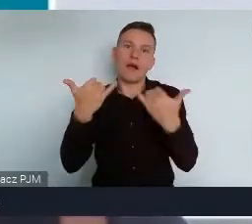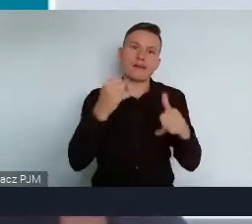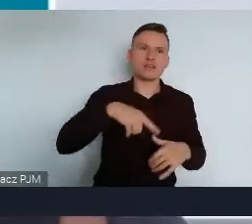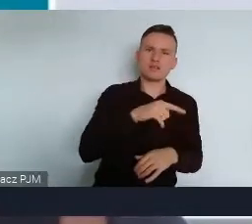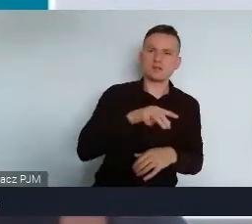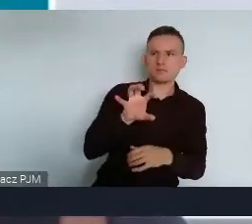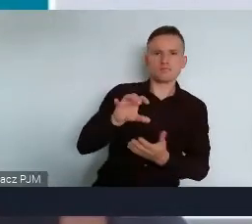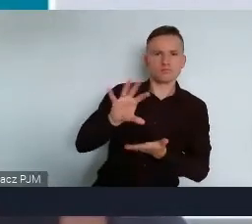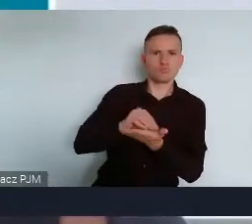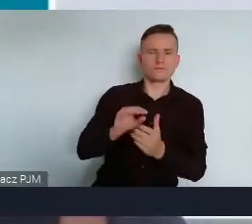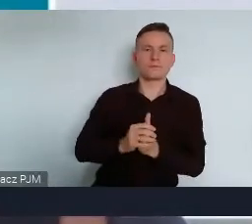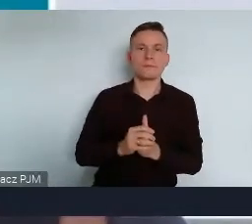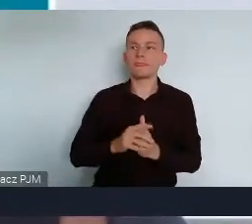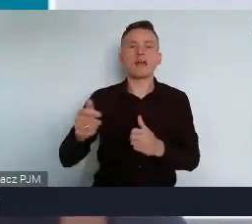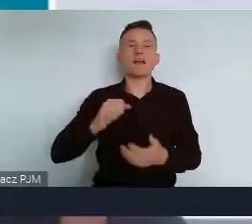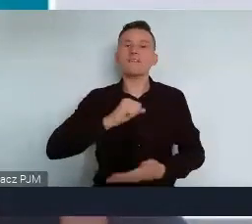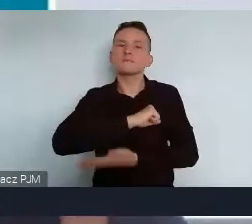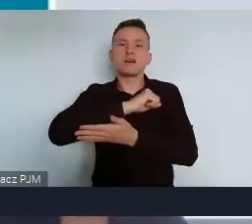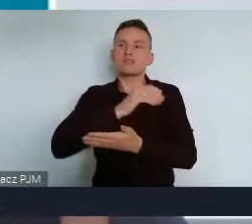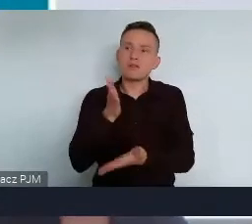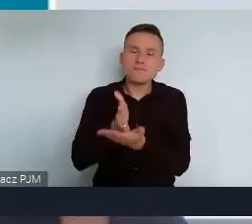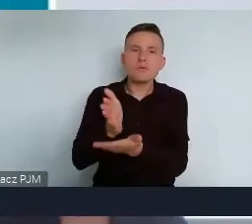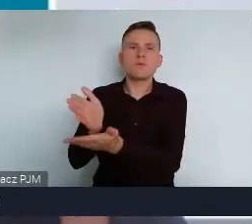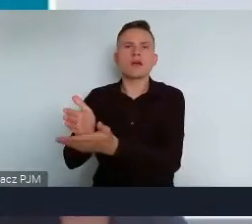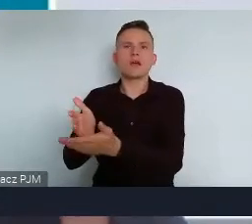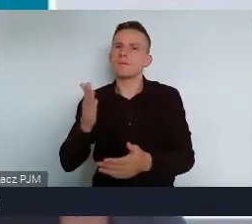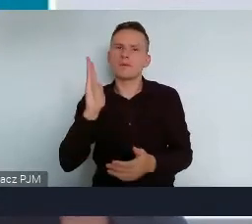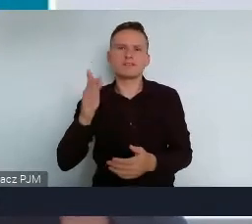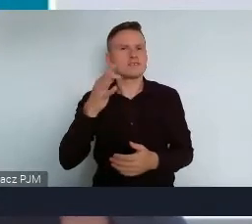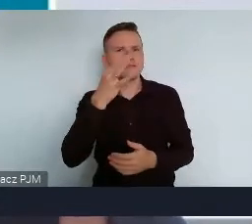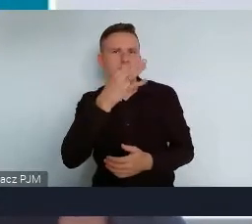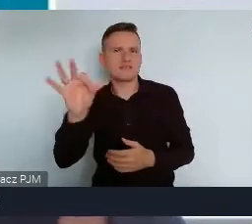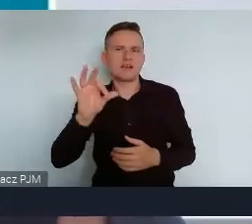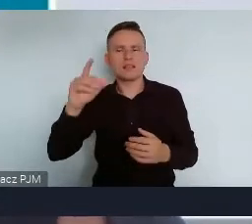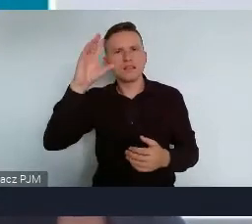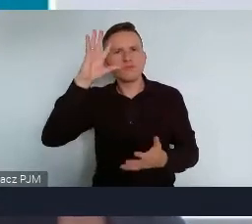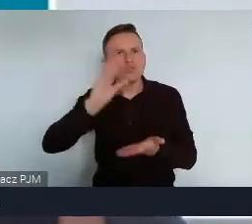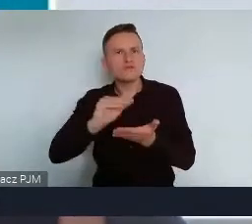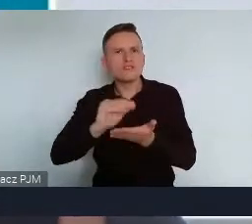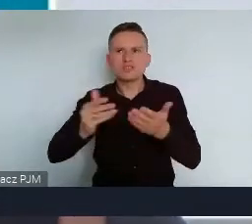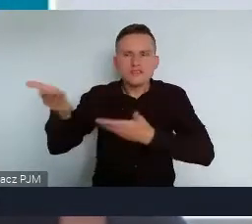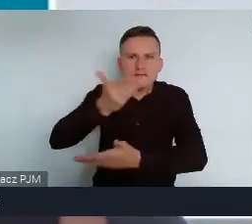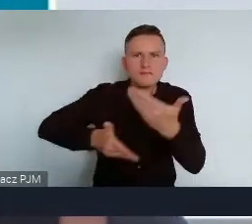będzie specjalna platforma wymiany doświadczeń, wymiany informacji.